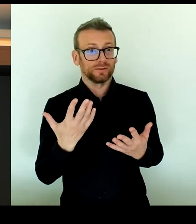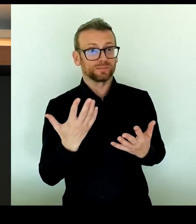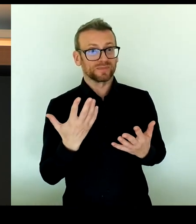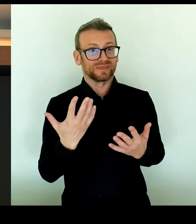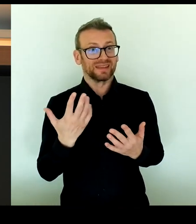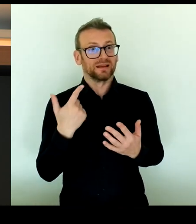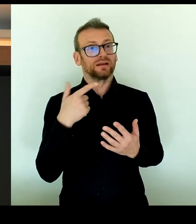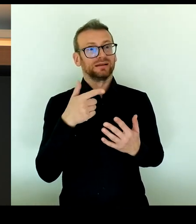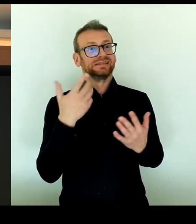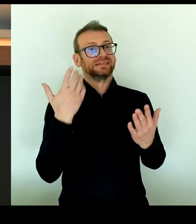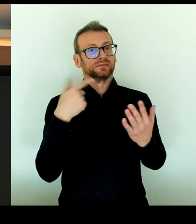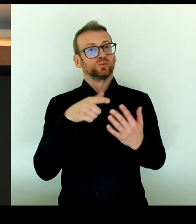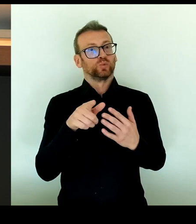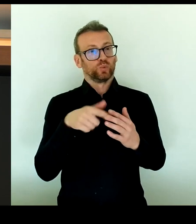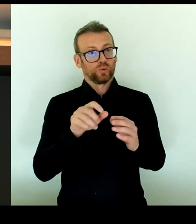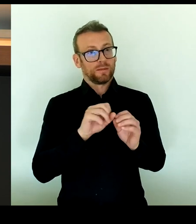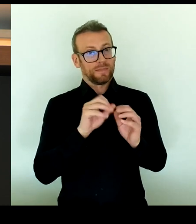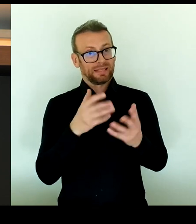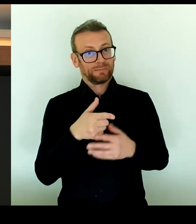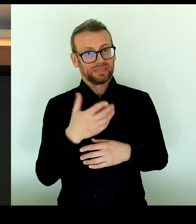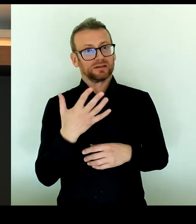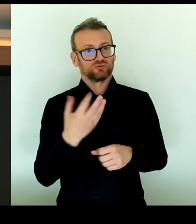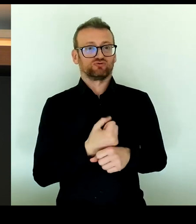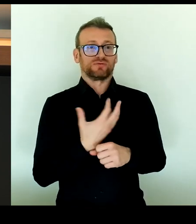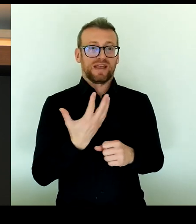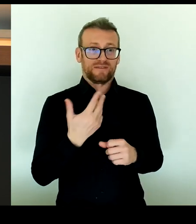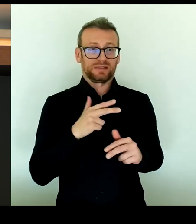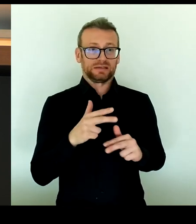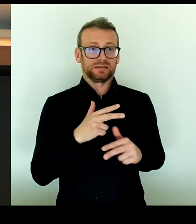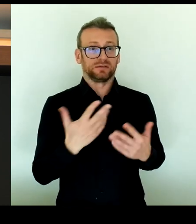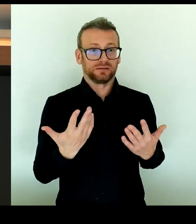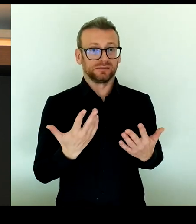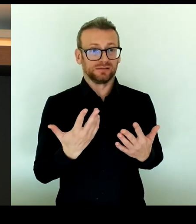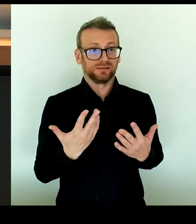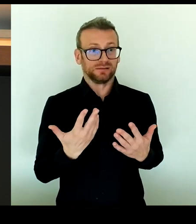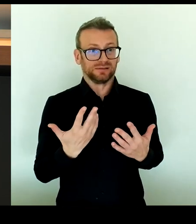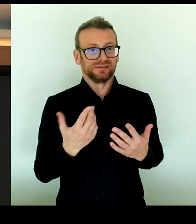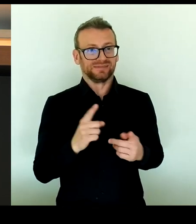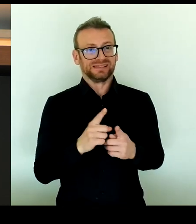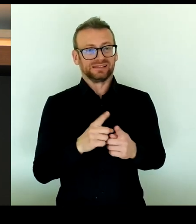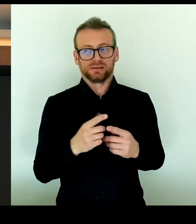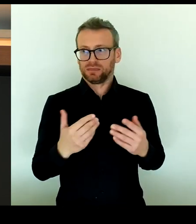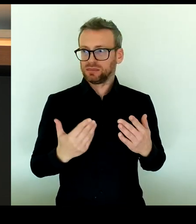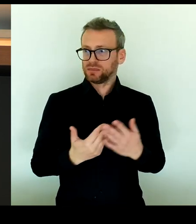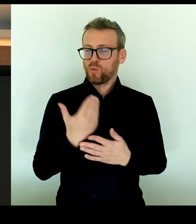gegeben hat, lenkte man ein und die Vorschläge wurden in einer Novellierung des Schulgesetzes beschlossen.